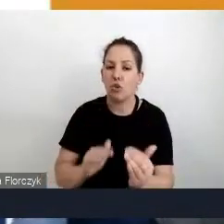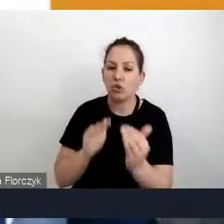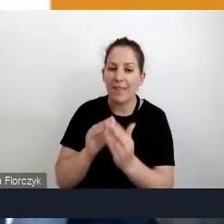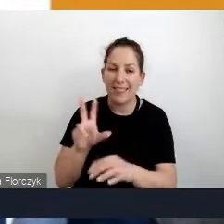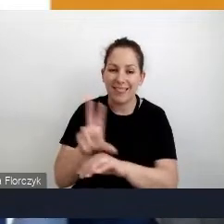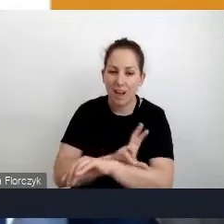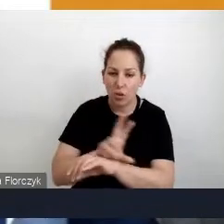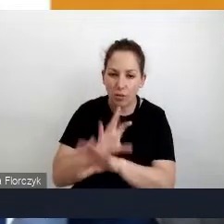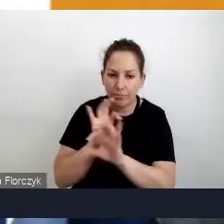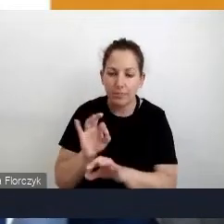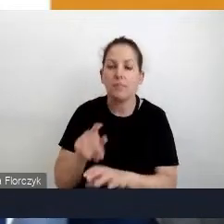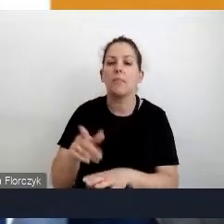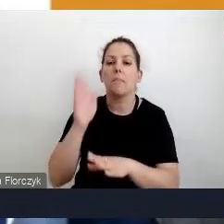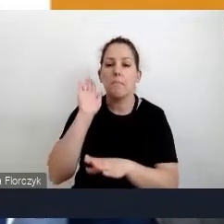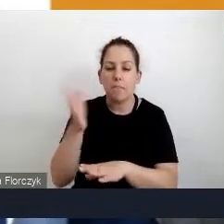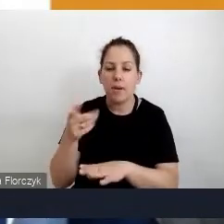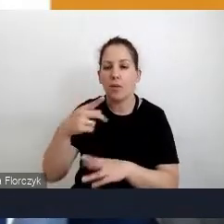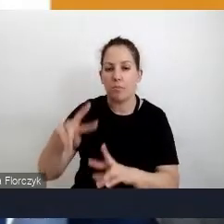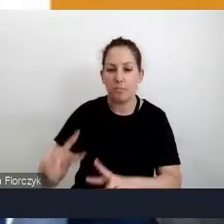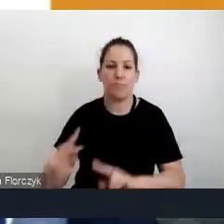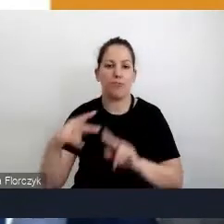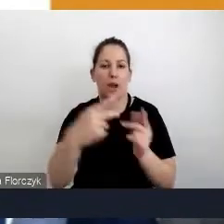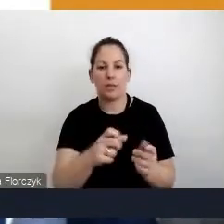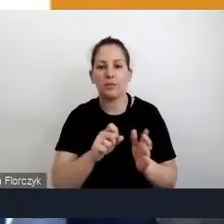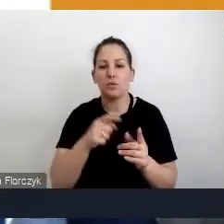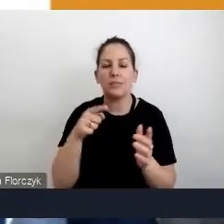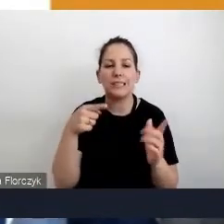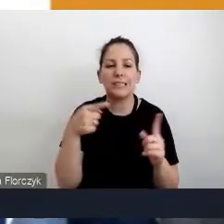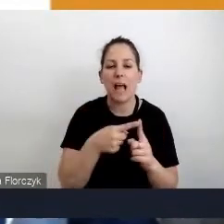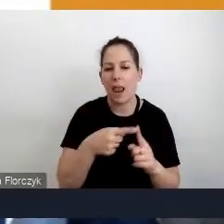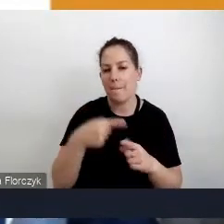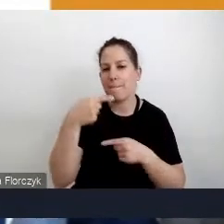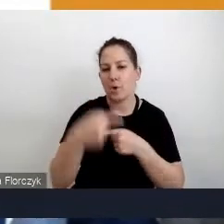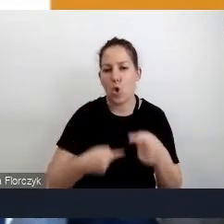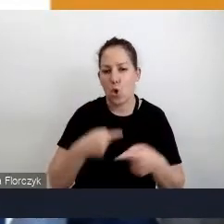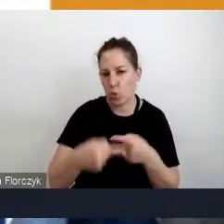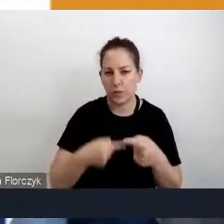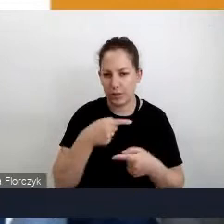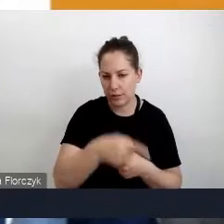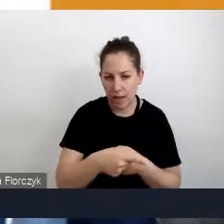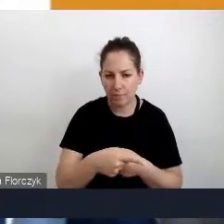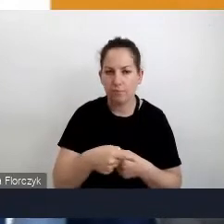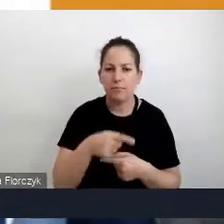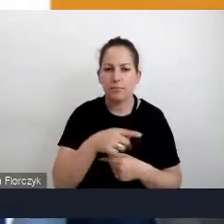zostaną one przekazane do celu produkcyjnego na chłodzenie i na inne cele,